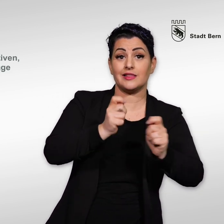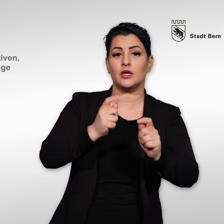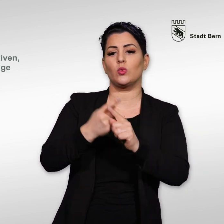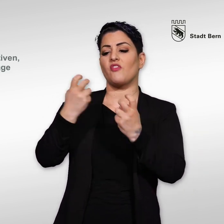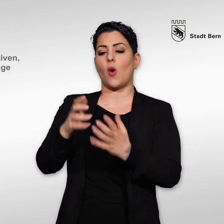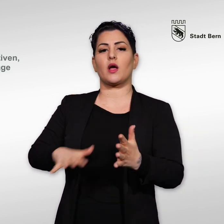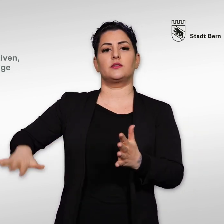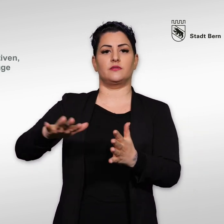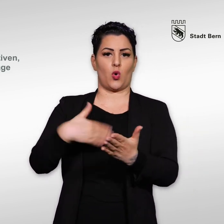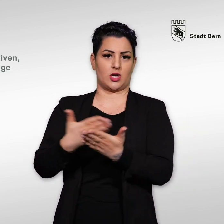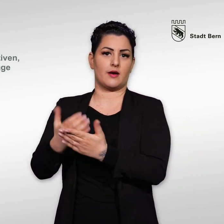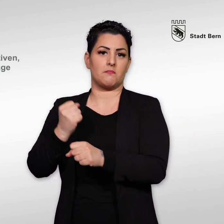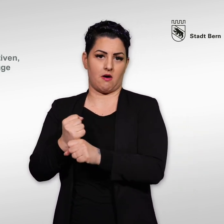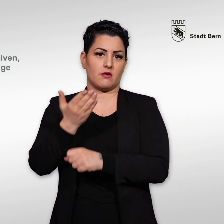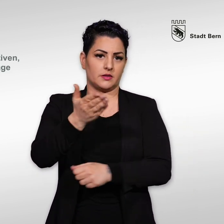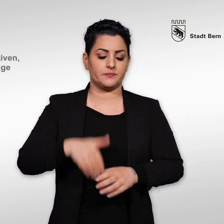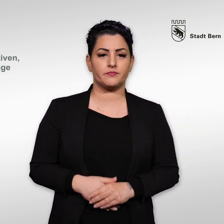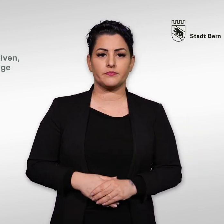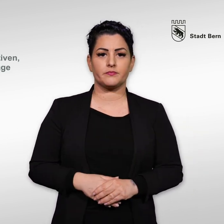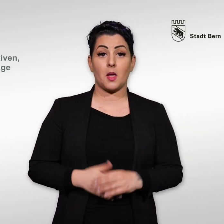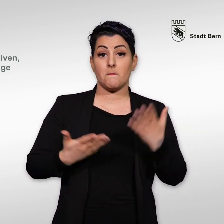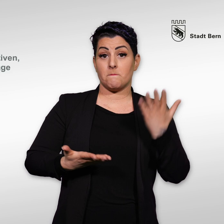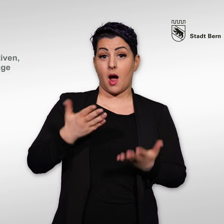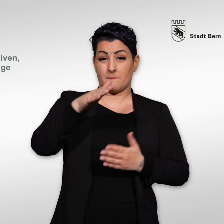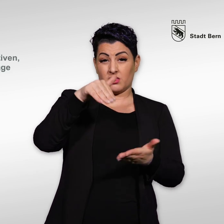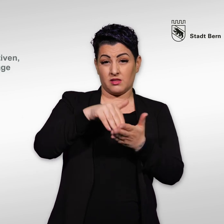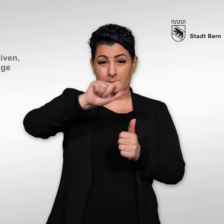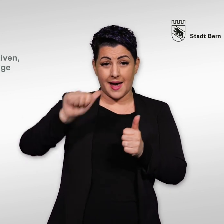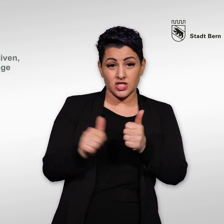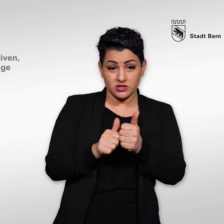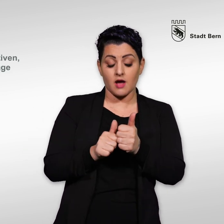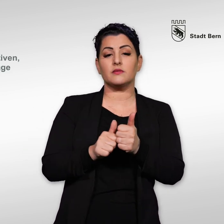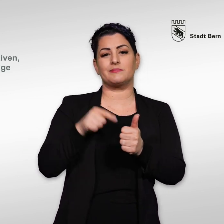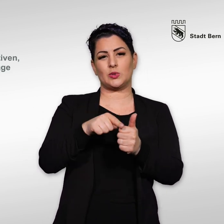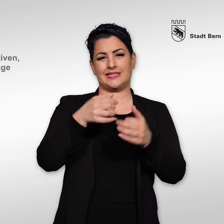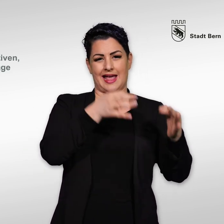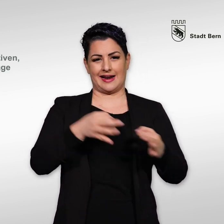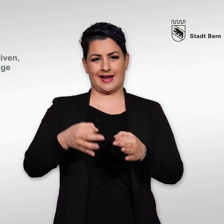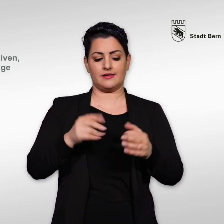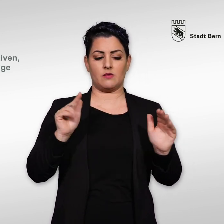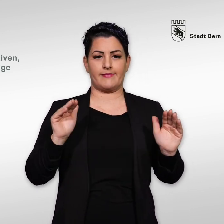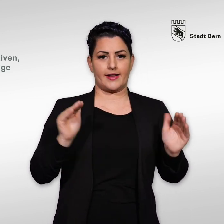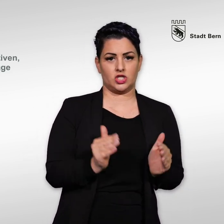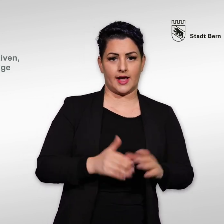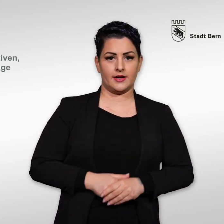und Volksvorschläge unterschreiben. Manchmal kann eine Beistandschaft diese Rechte einschränken.